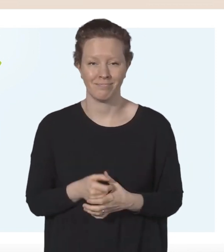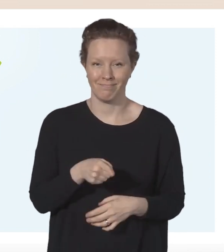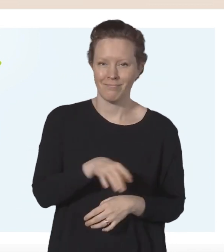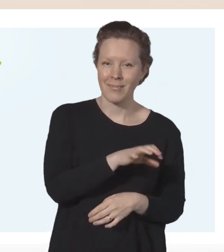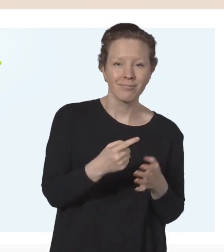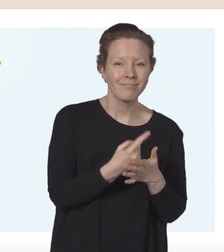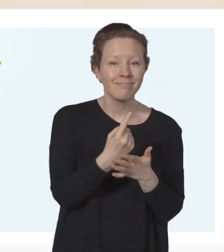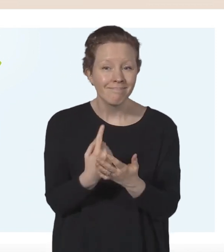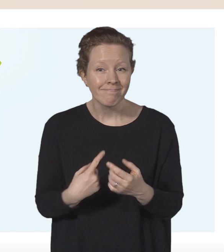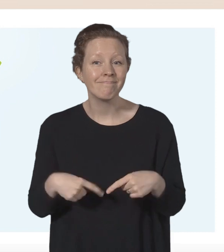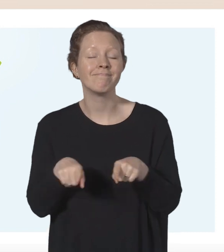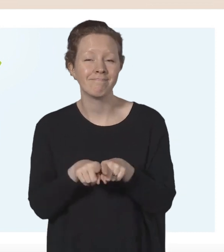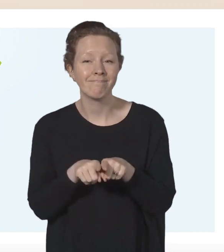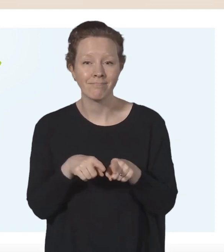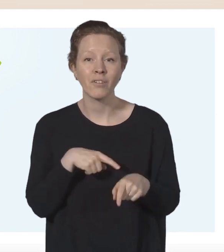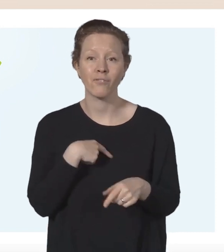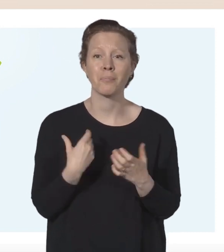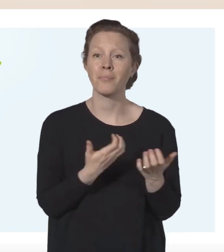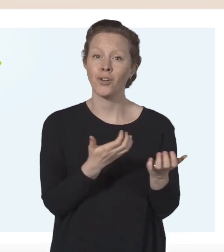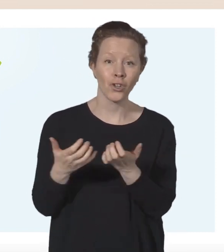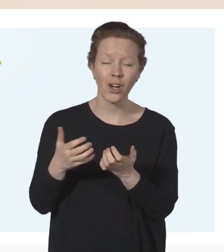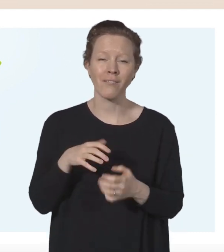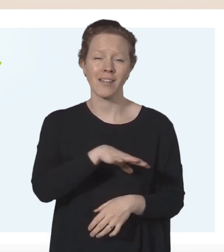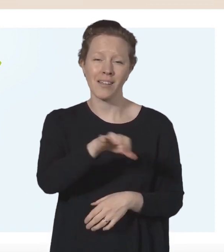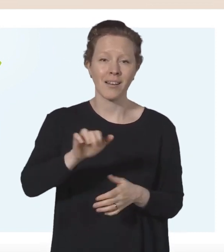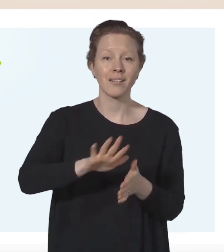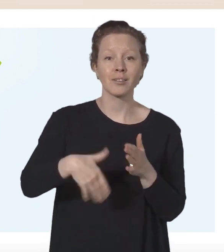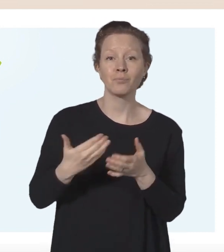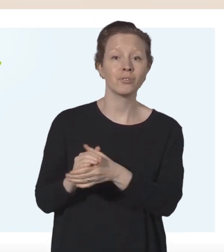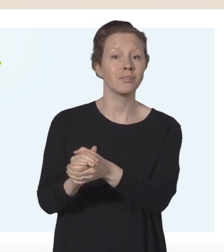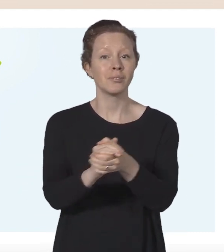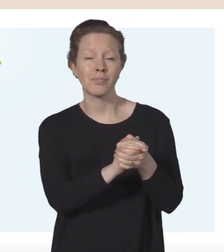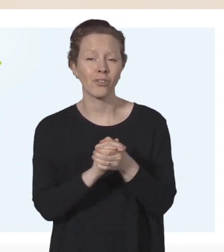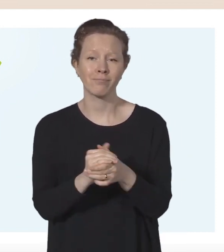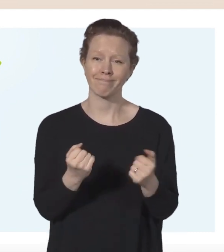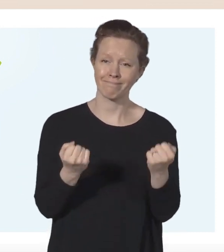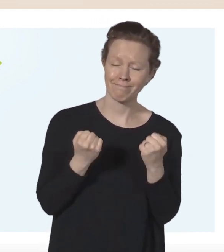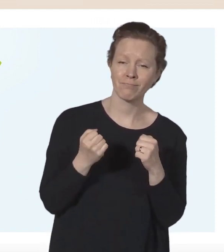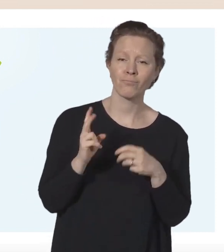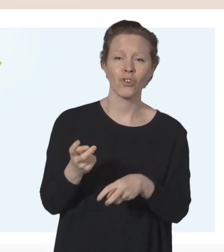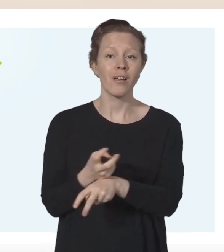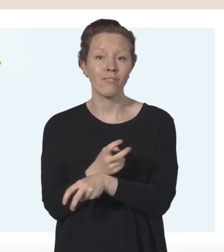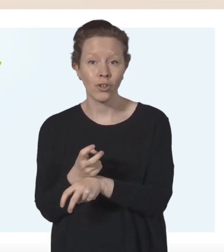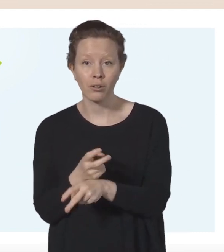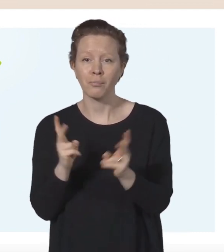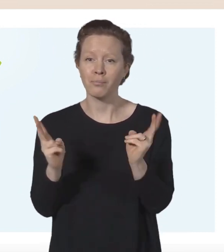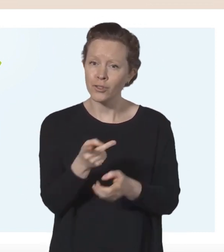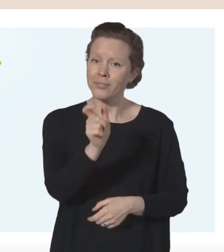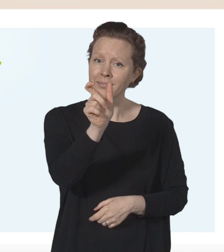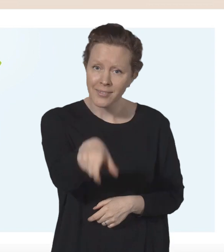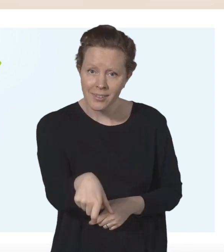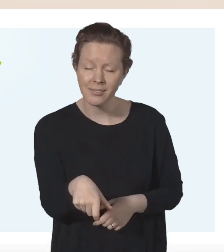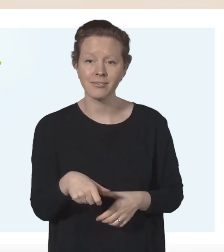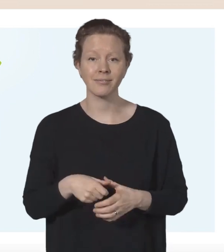För den här ansträngningen behöver vi hela teckenspråksgemenskapens - krafter och kunnande – också dig!